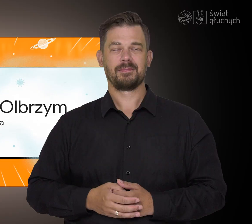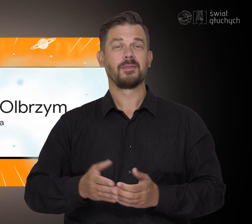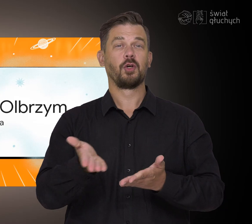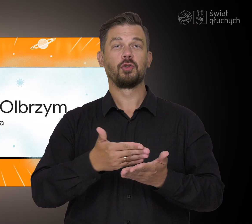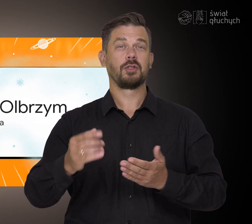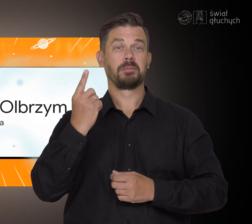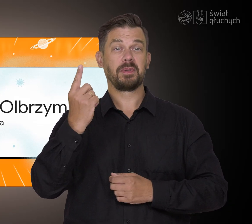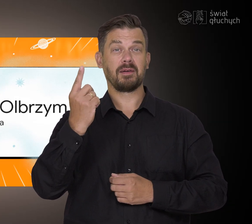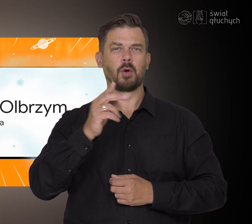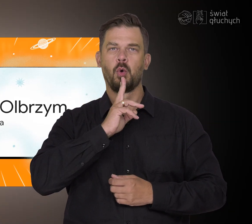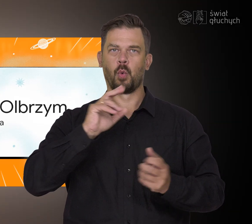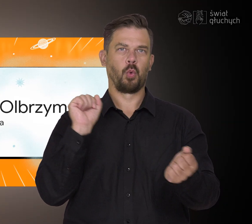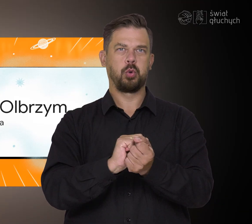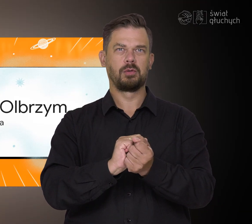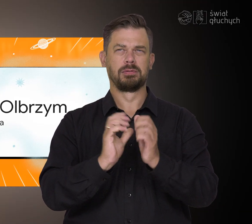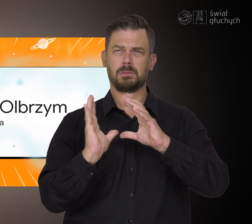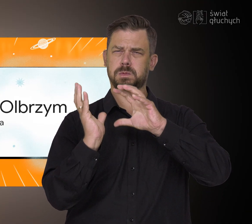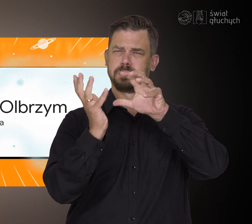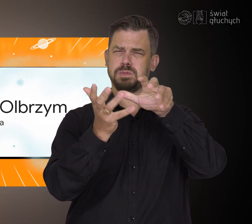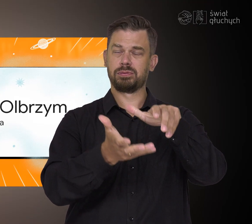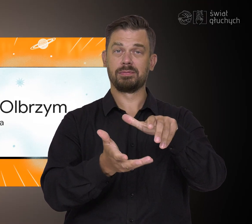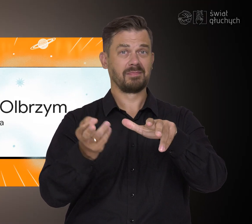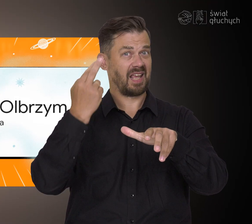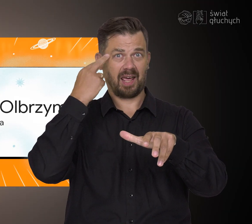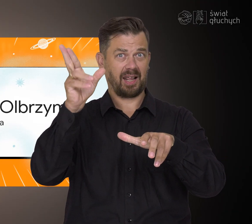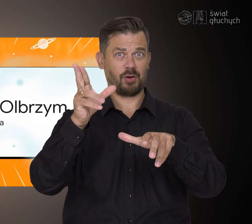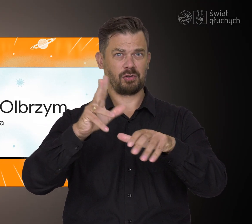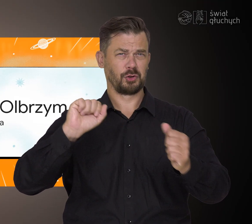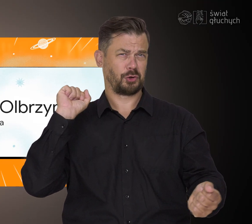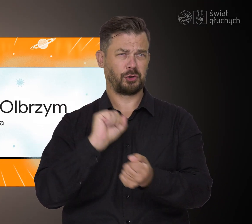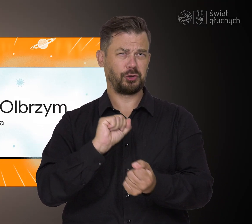Część pierwsza. Lodowy olbrzym, czyli absolutny rekordzista zimna.